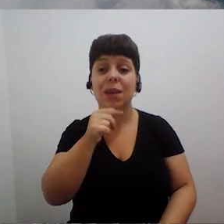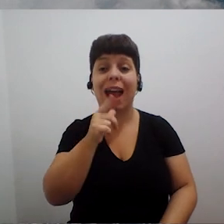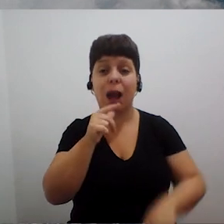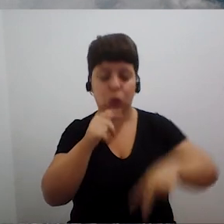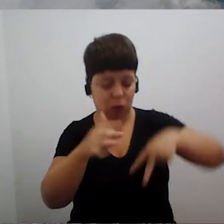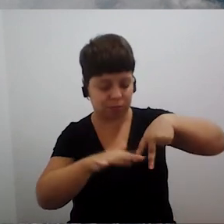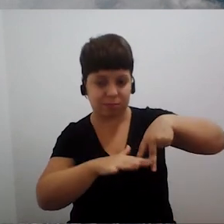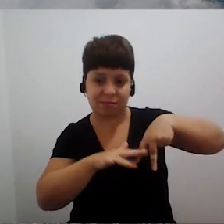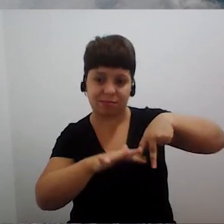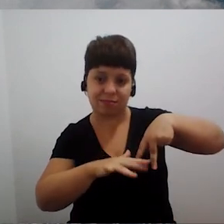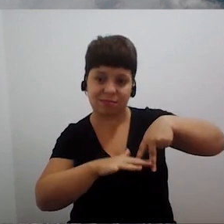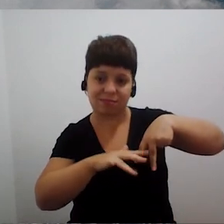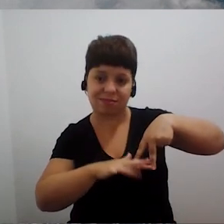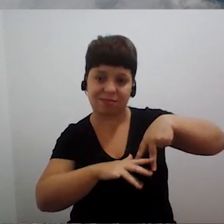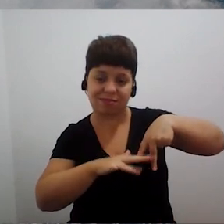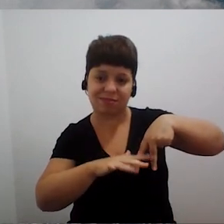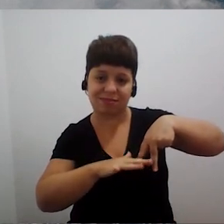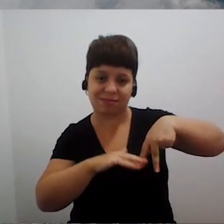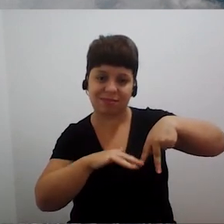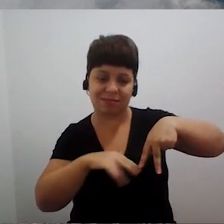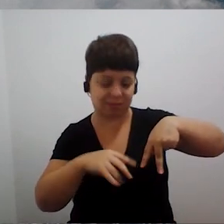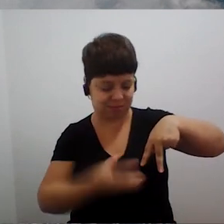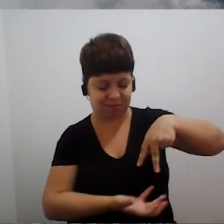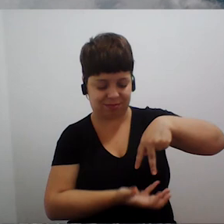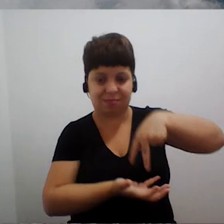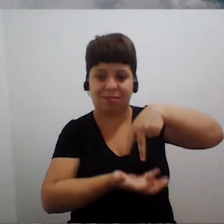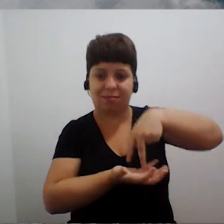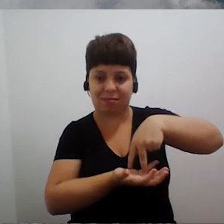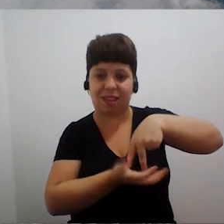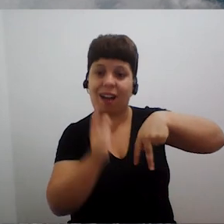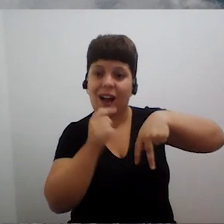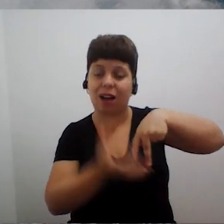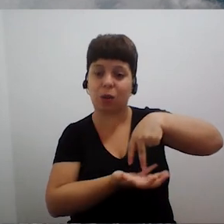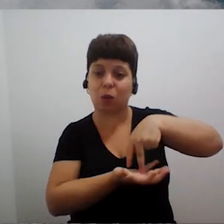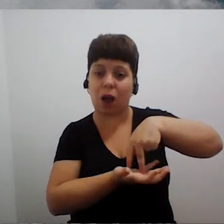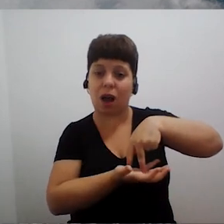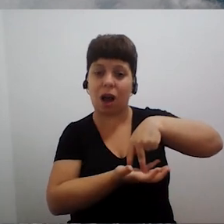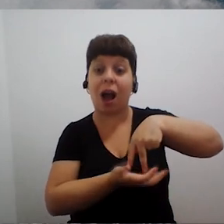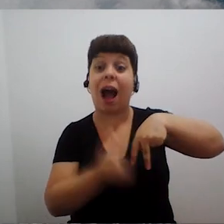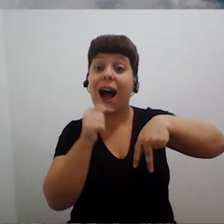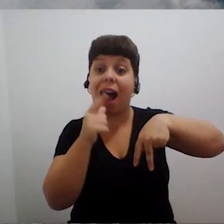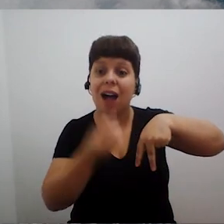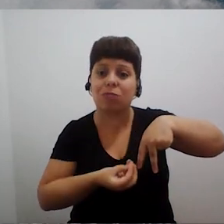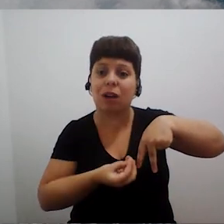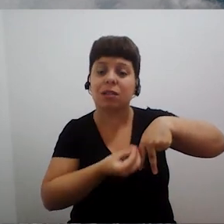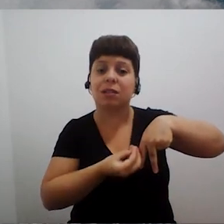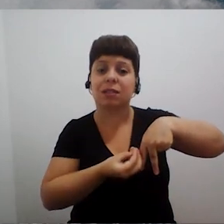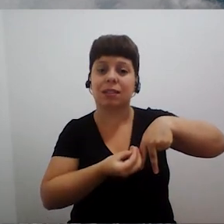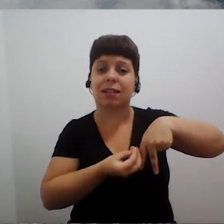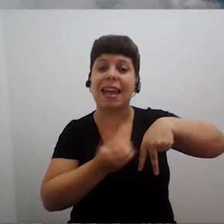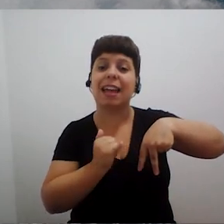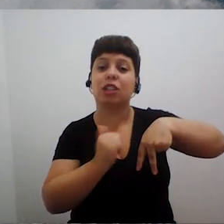para que a água mantenha a energia do Orixá, para que a água nos de força, os benefícios.